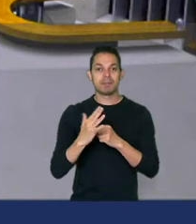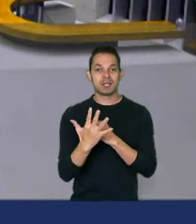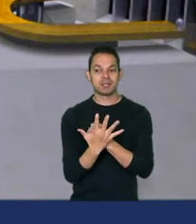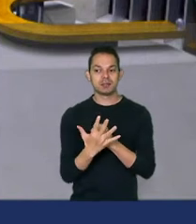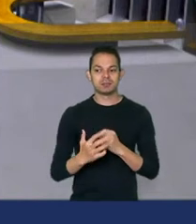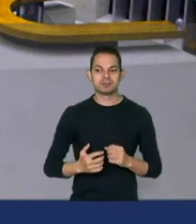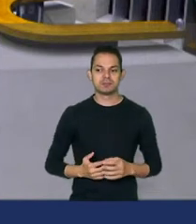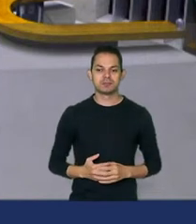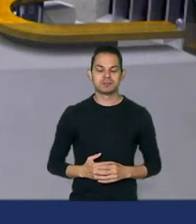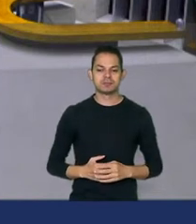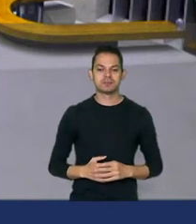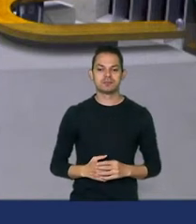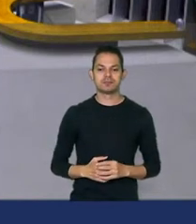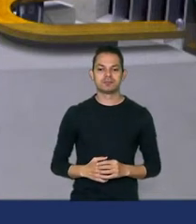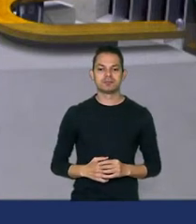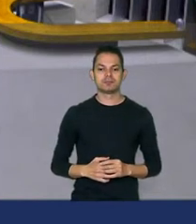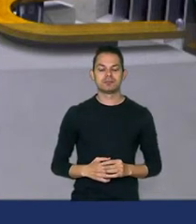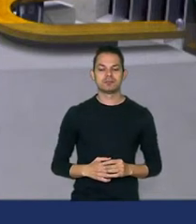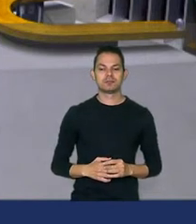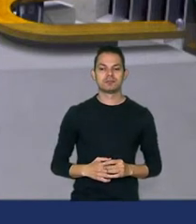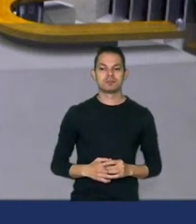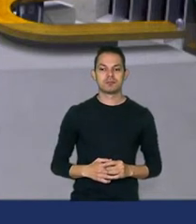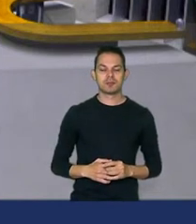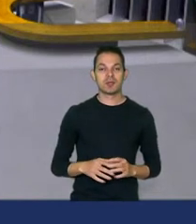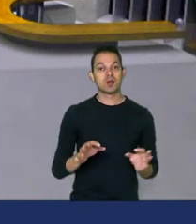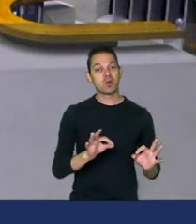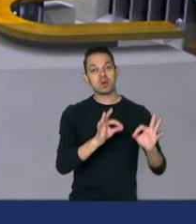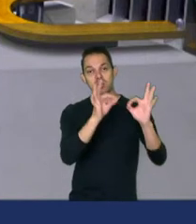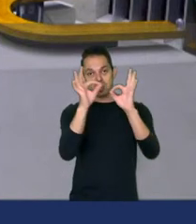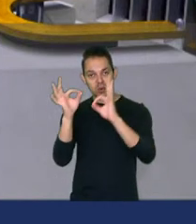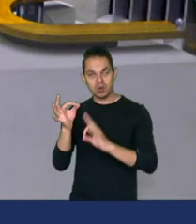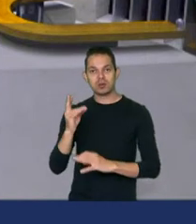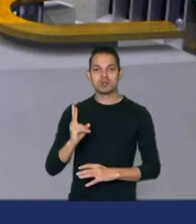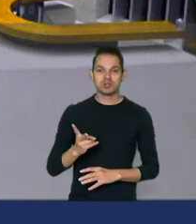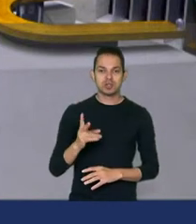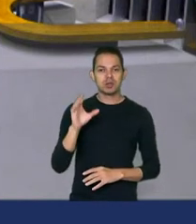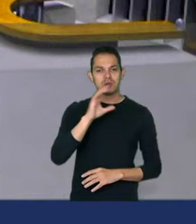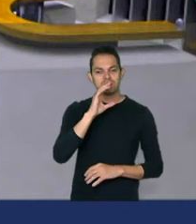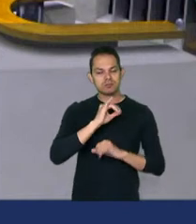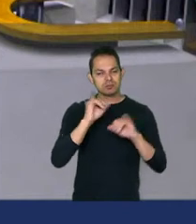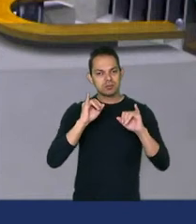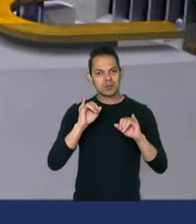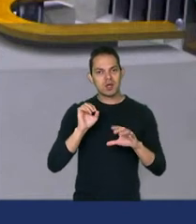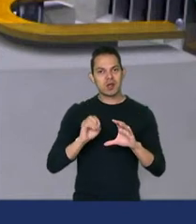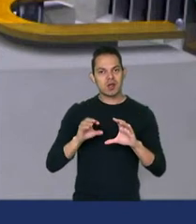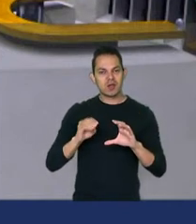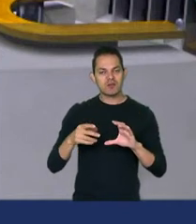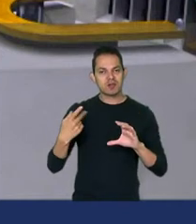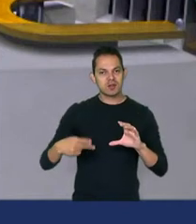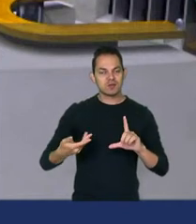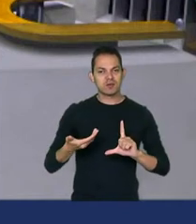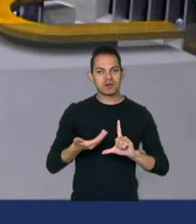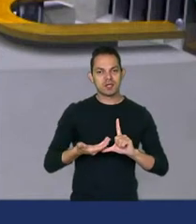CULTURAIS EM RAZÃO DOS EFEITOS ECONÔMICOS SOCIAIS DA PANDEMIA DE COVID 19. VOCÊ CONTINUA ACOMPANHANDO ESSE PERÍODO DE BREVES COMUNICAÇÕES AO VIVO NA TV E